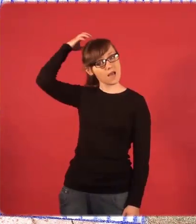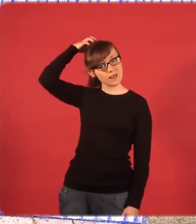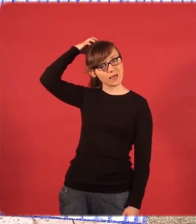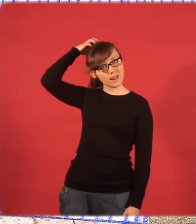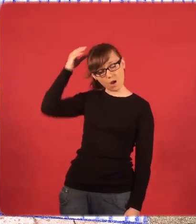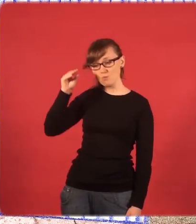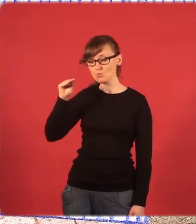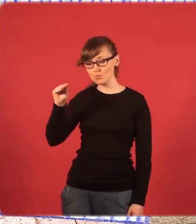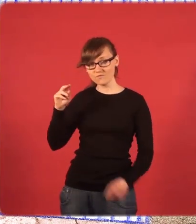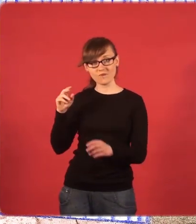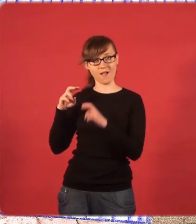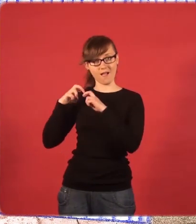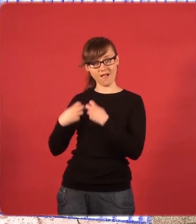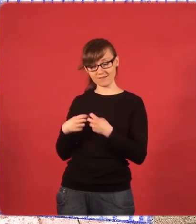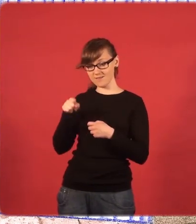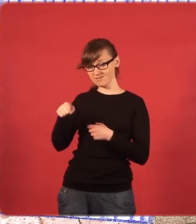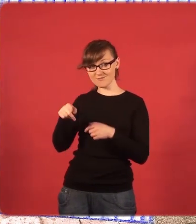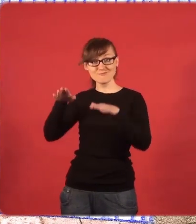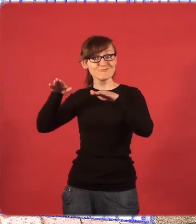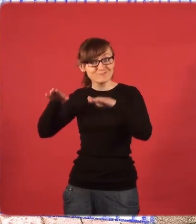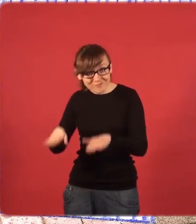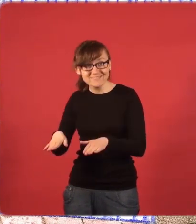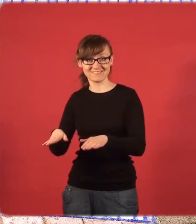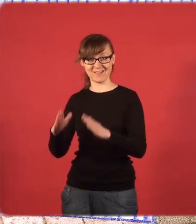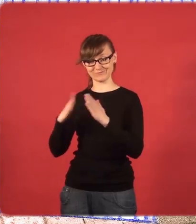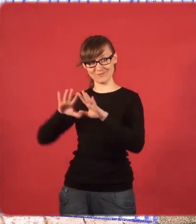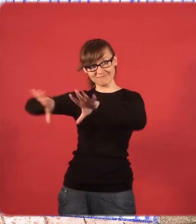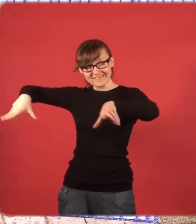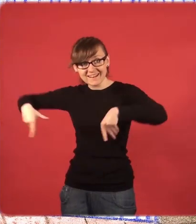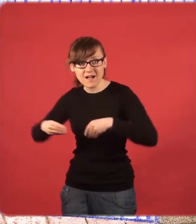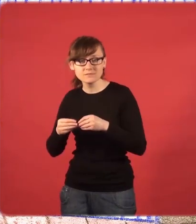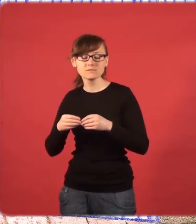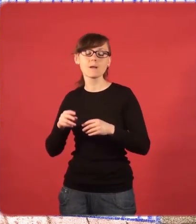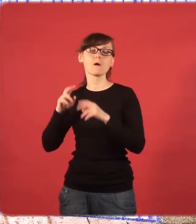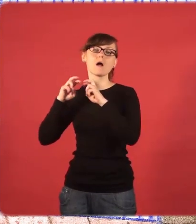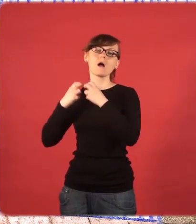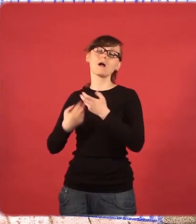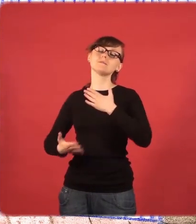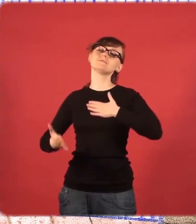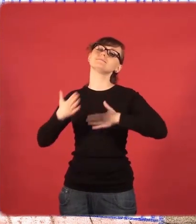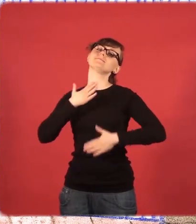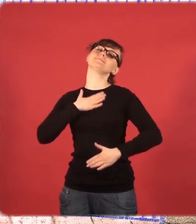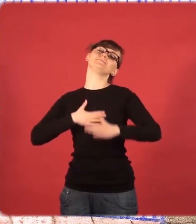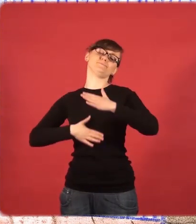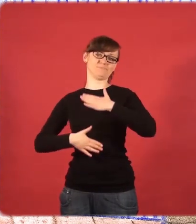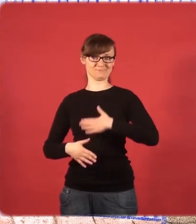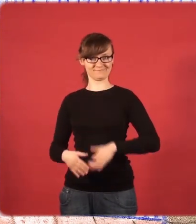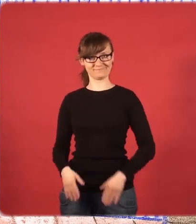Maryla powiedziała Ani że może zostać na farmie. Ania była bardzo zadowolona.